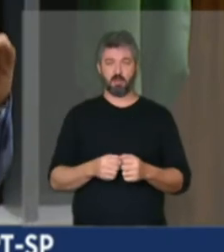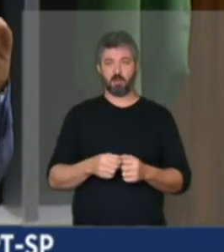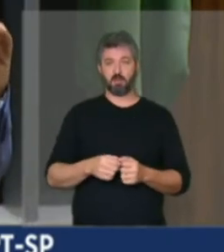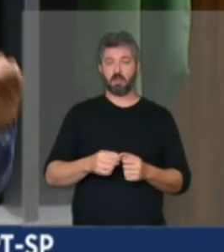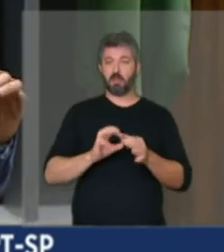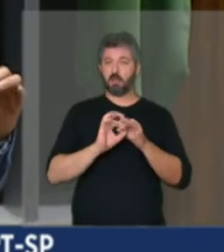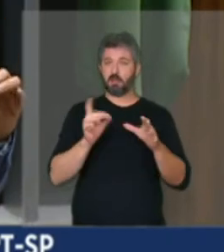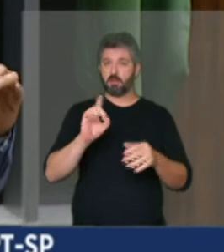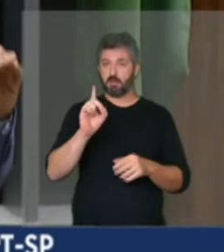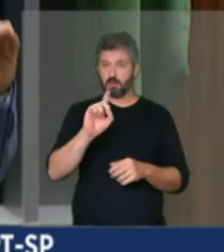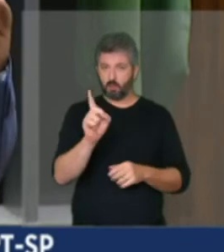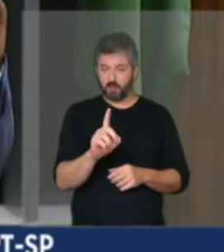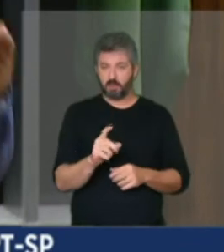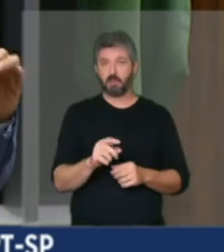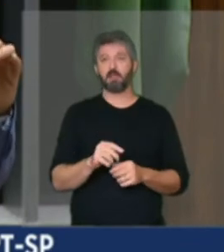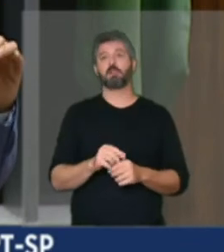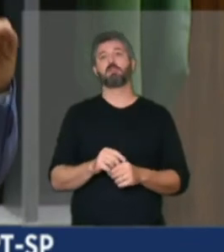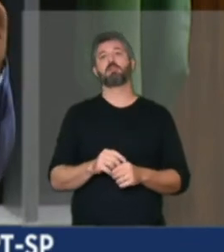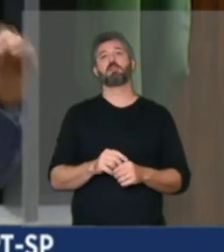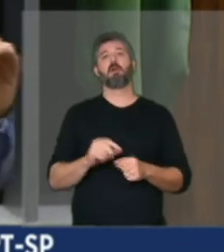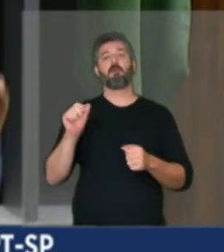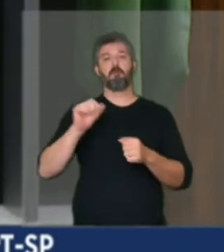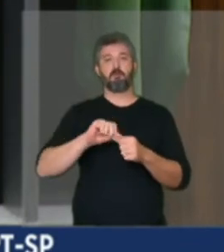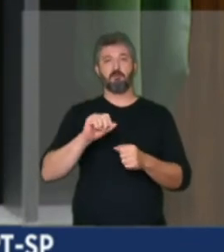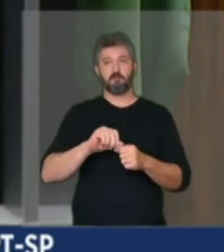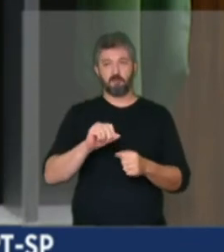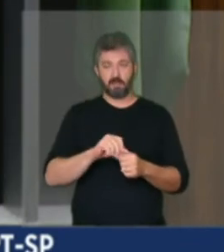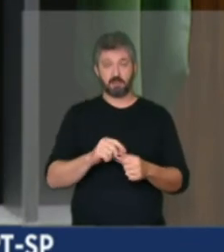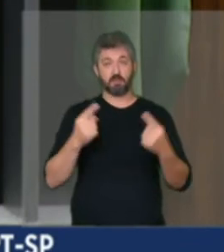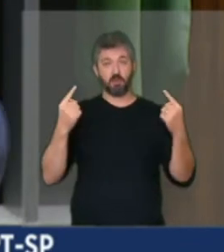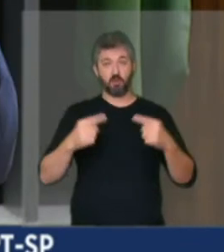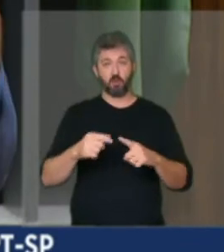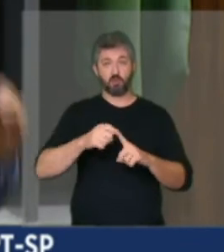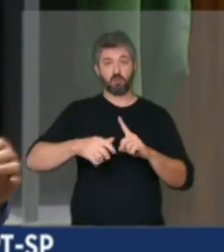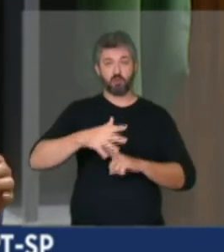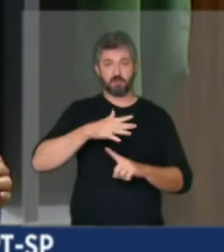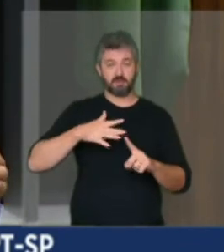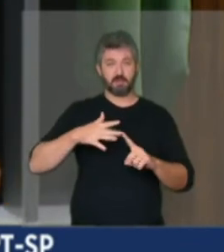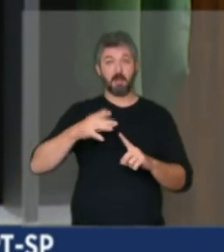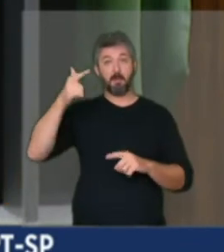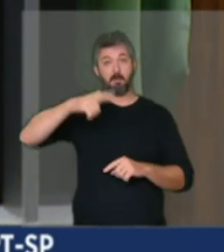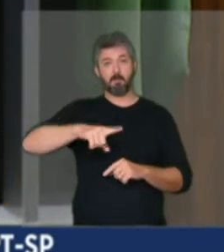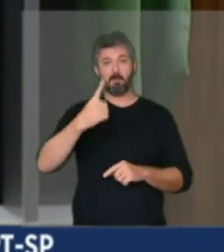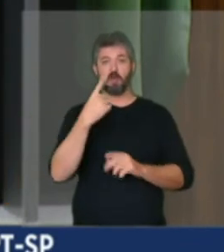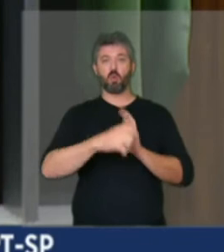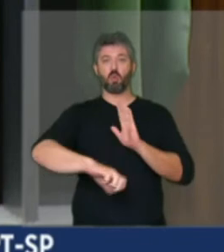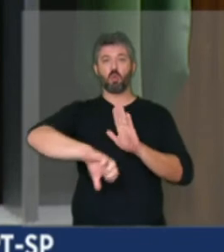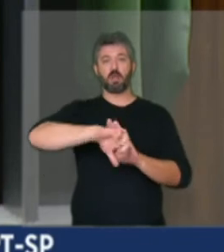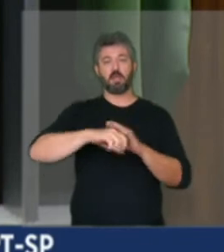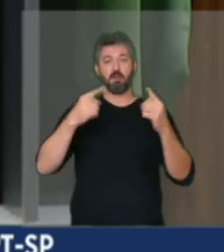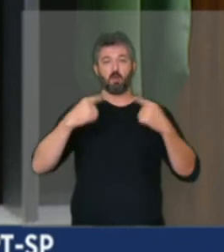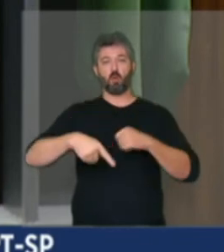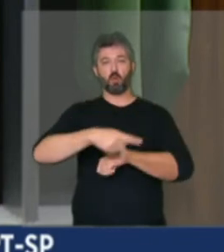PARLAMENTAR PARA IMPEDIR QUE SEJA REALIZADO CONTRA A SOCIEDADE BRASILEIRA MAIS ESSE CRIME DE LESA PÁTRIA QUE É A VENDA DA EMPRESA DOS CORREIOS BRASILEIROS. MUITO OBRIGADO.